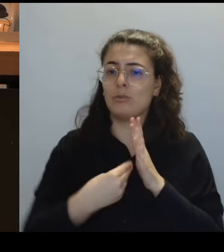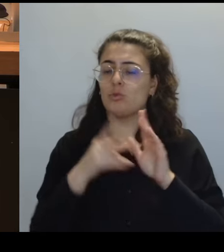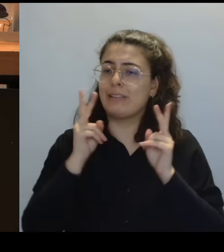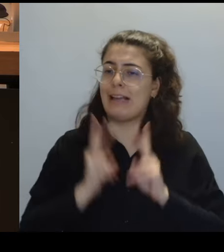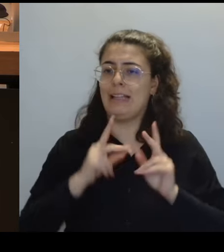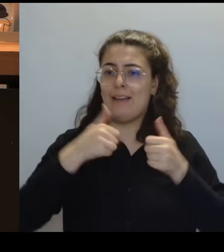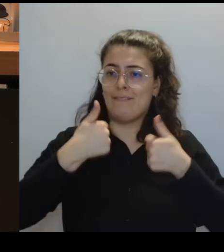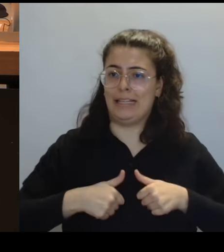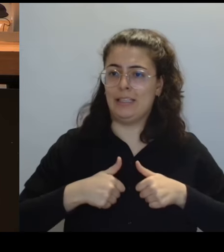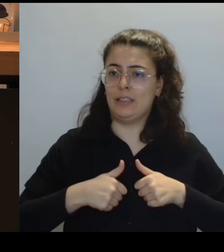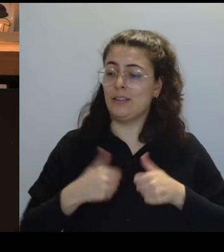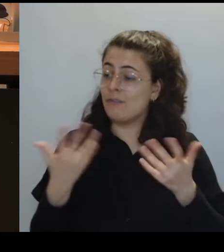Meine Damen und Herren,